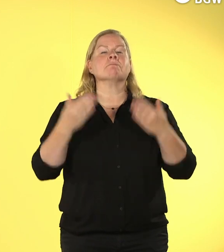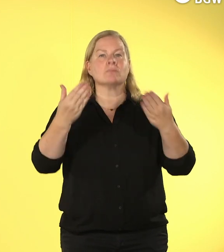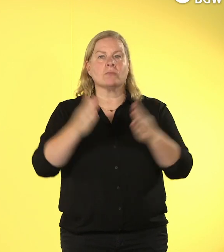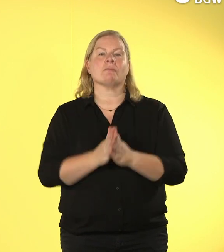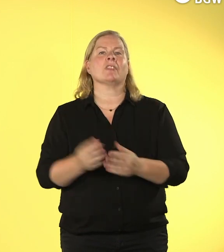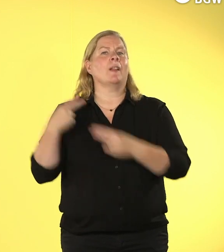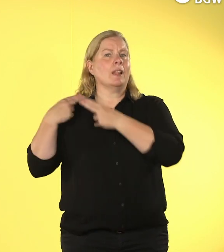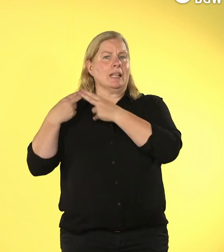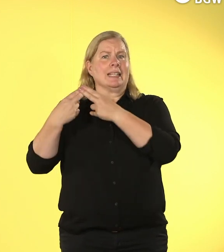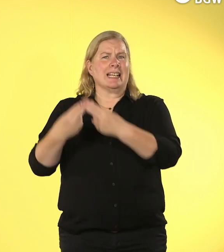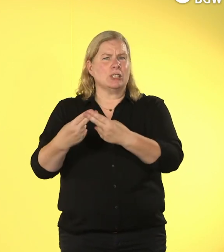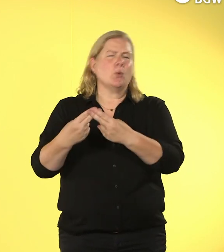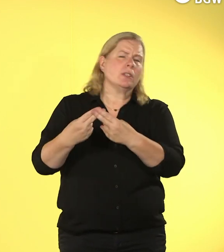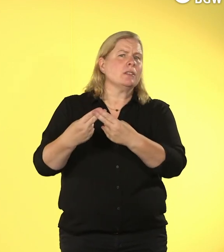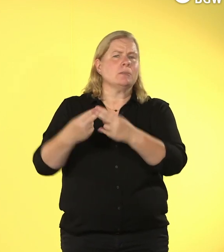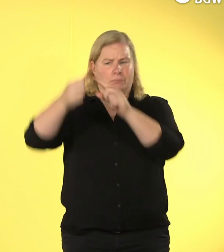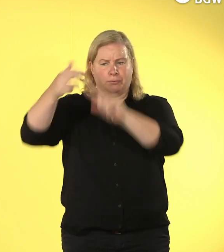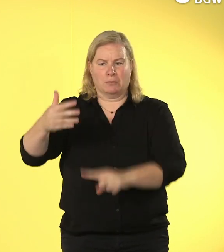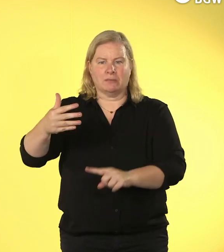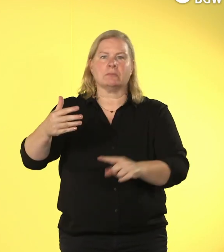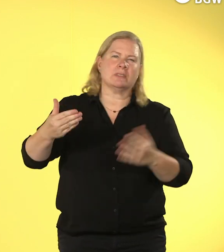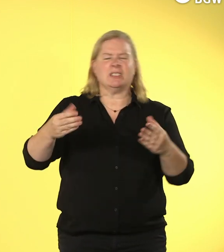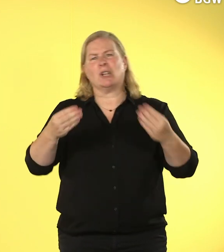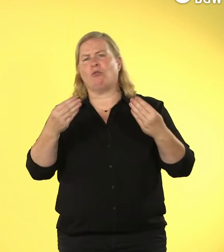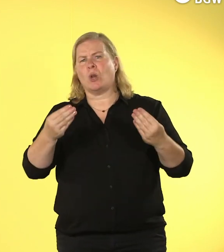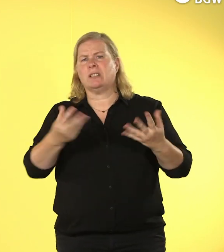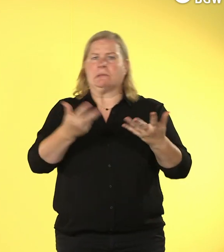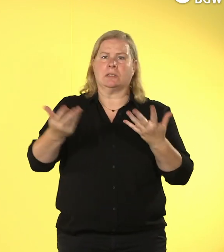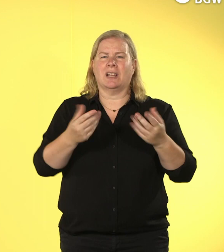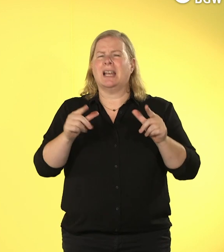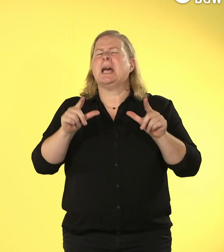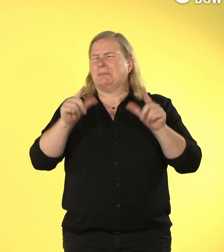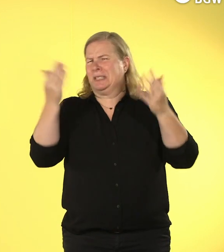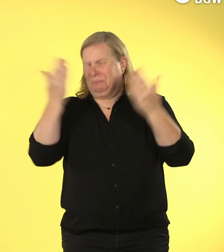Die Folie ist etwas verwirrend, aber wir kriegen das hin.